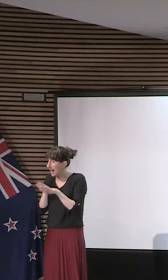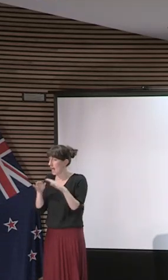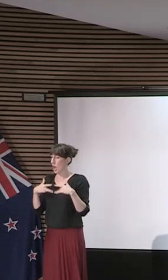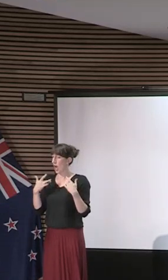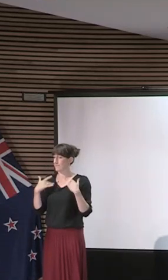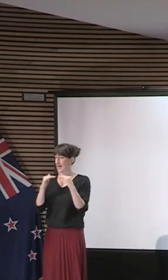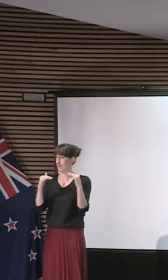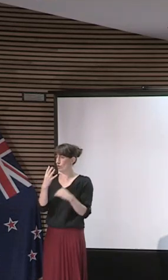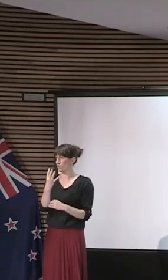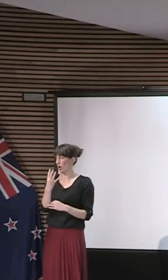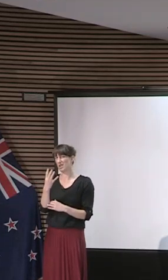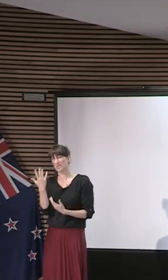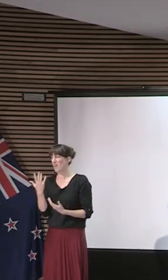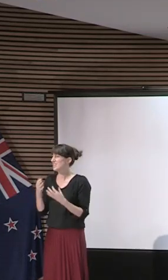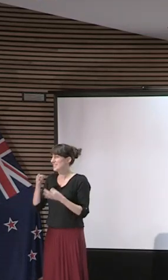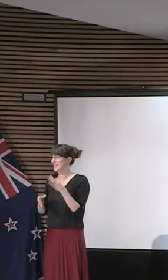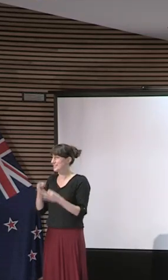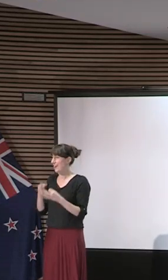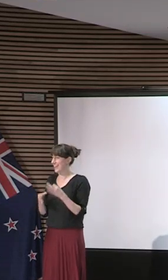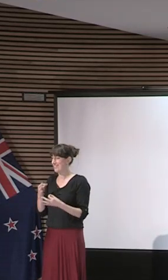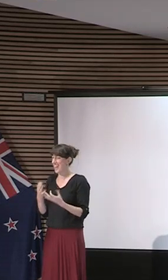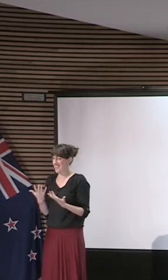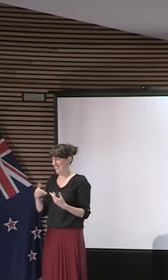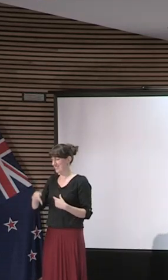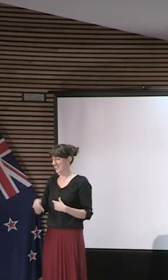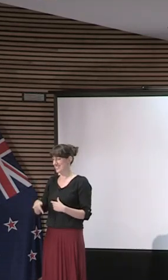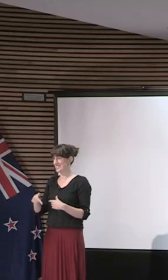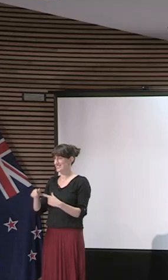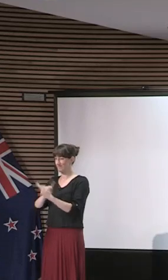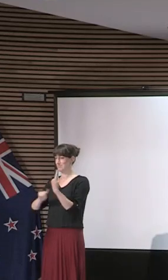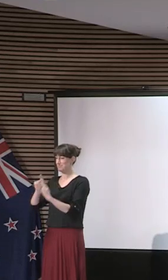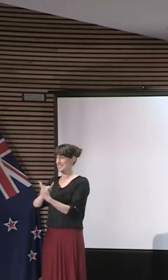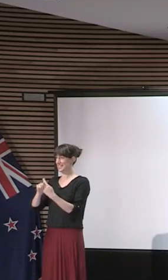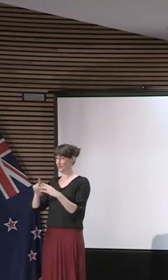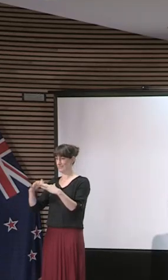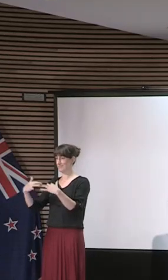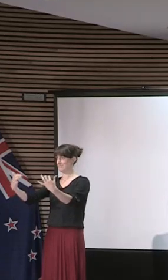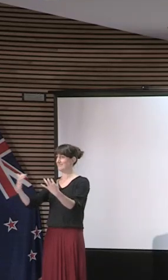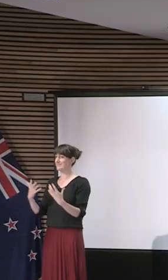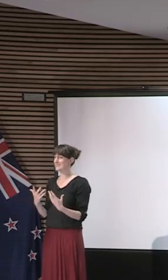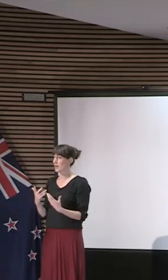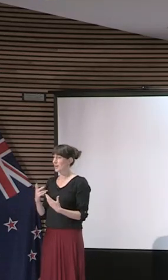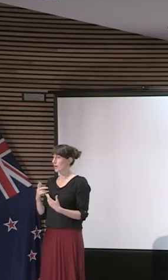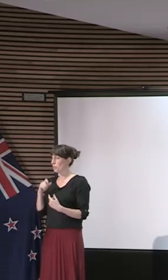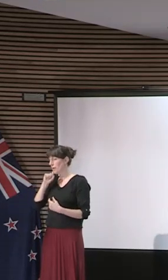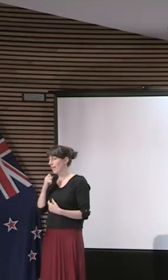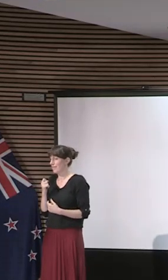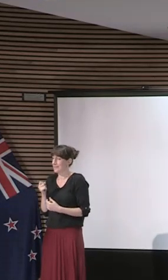hei mutunga mo taatau mo te heke